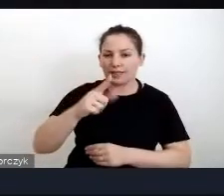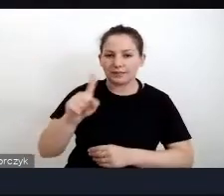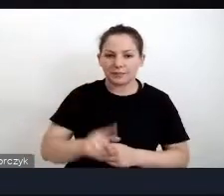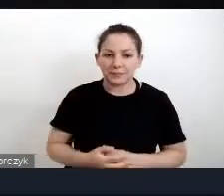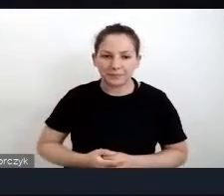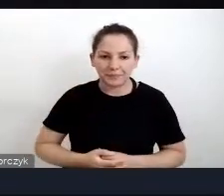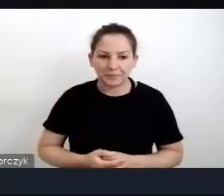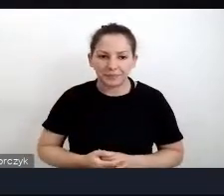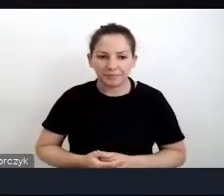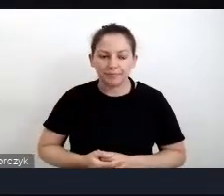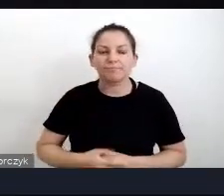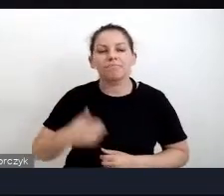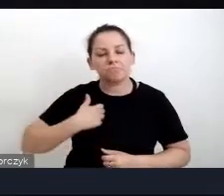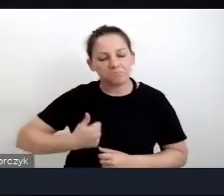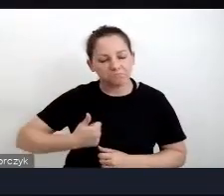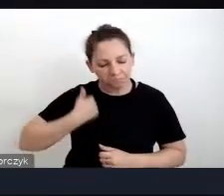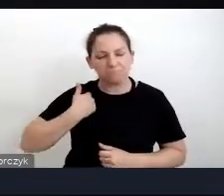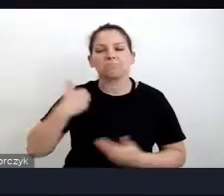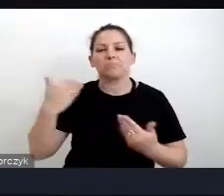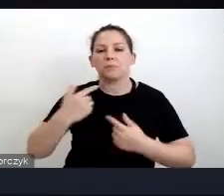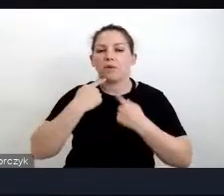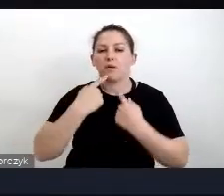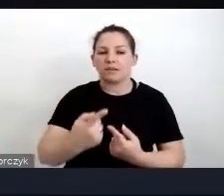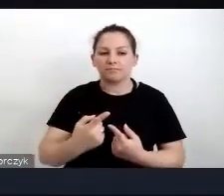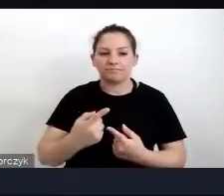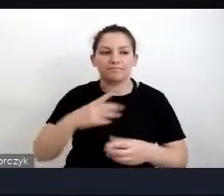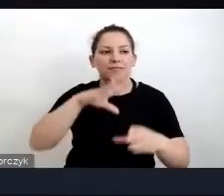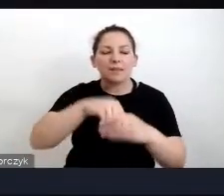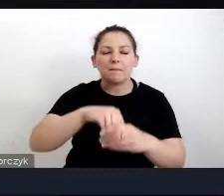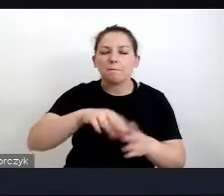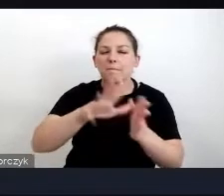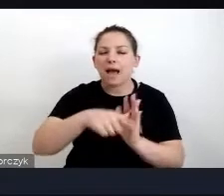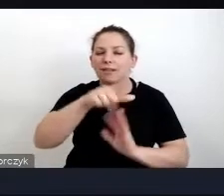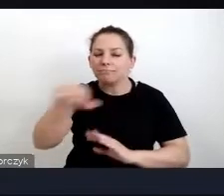Z dumą mogę powiedzieć, że wśród miast partnerów tej sieci